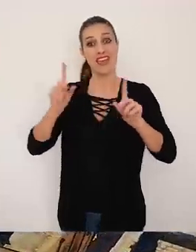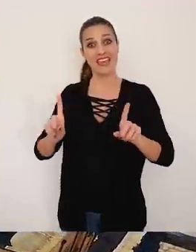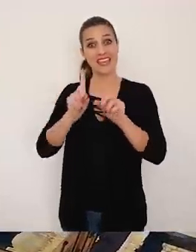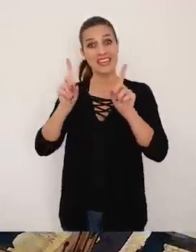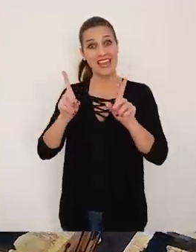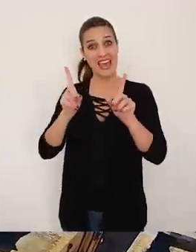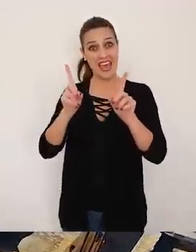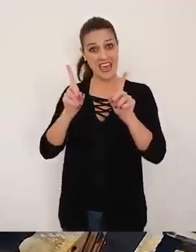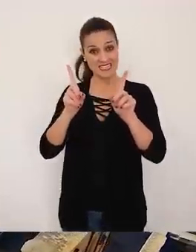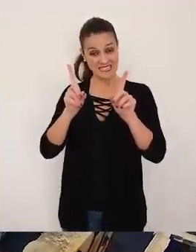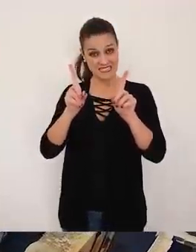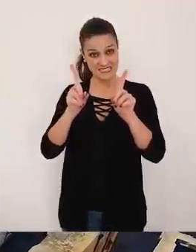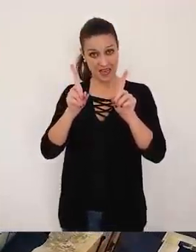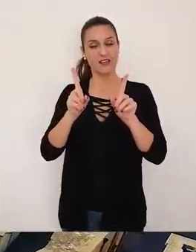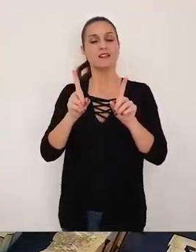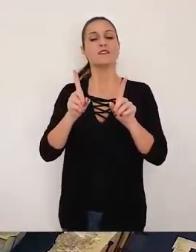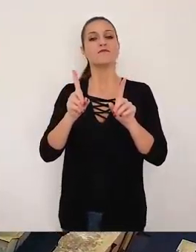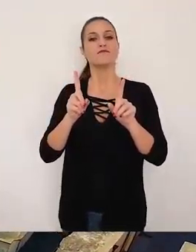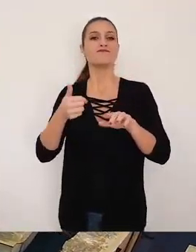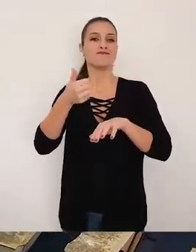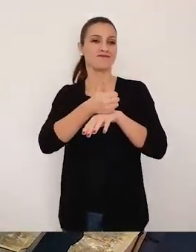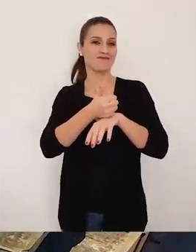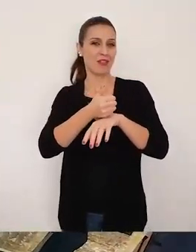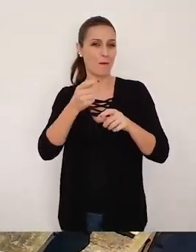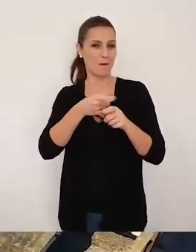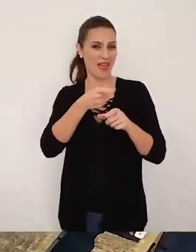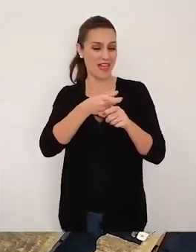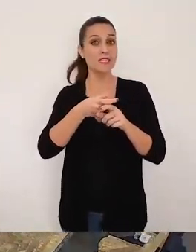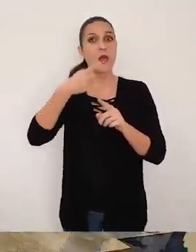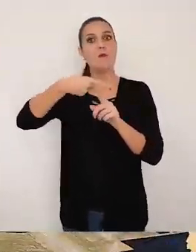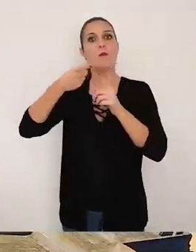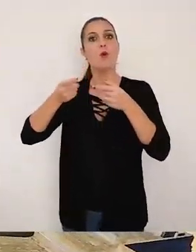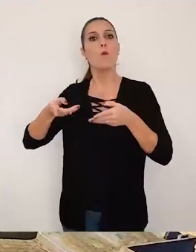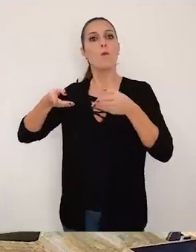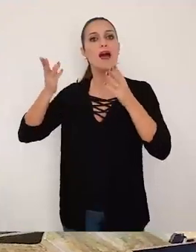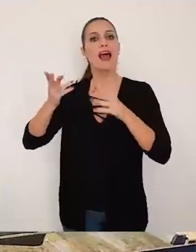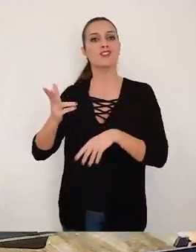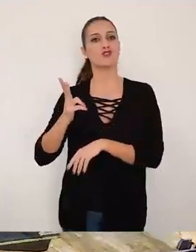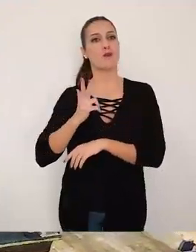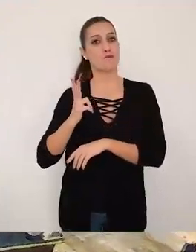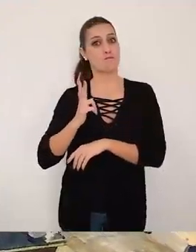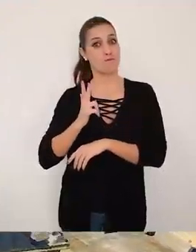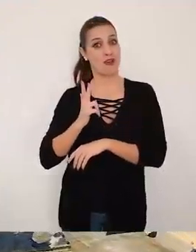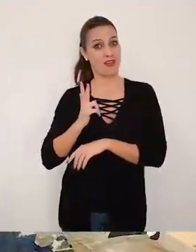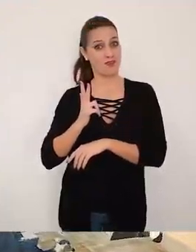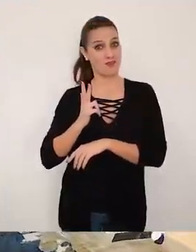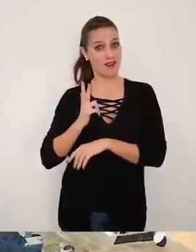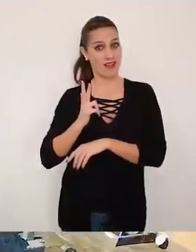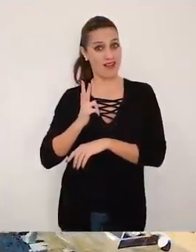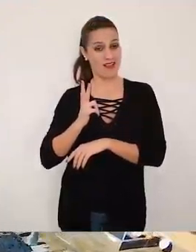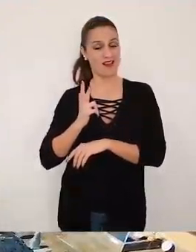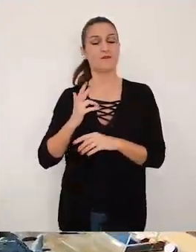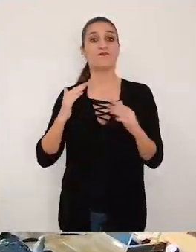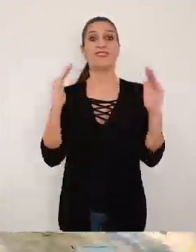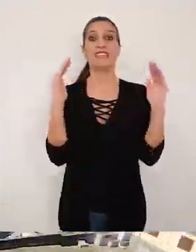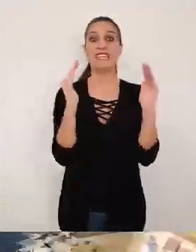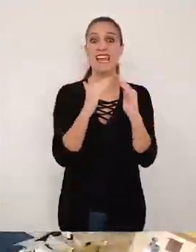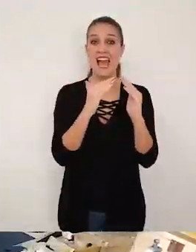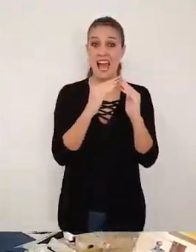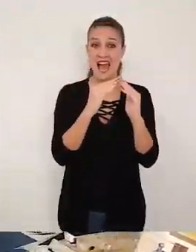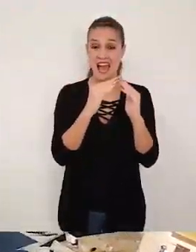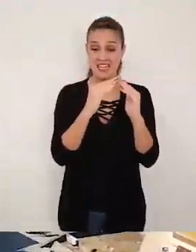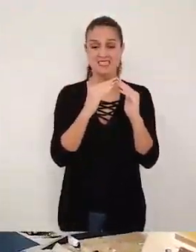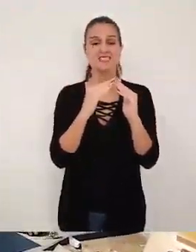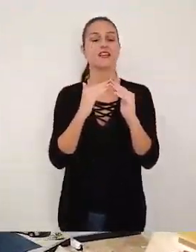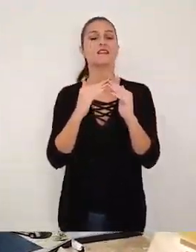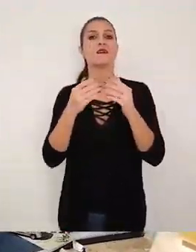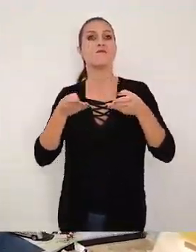e al palazzo baronale del paese. Un ventaglio di case e palazzi cittadini racchiudono